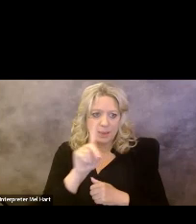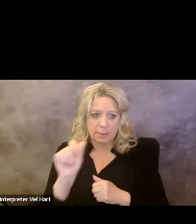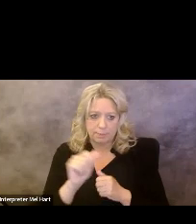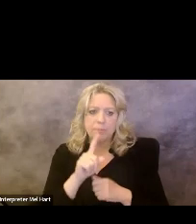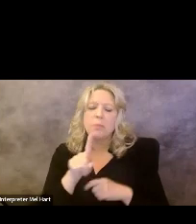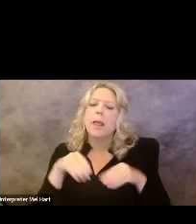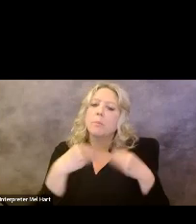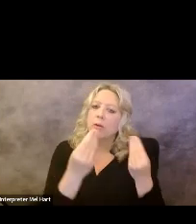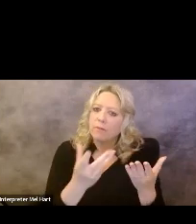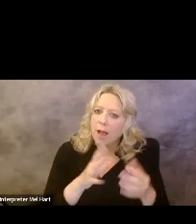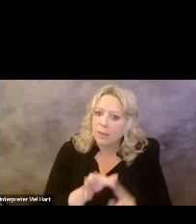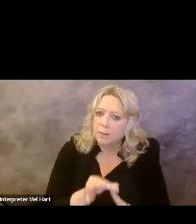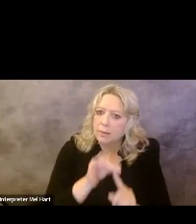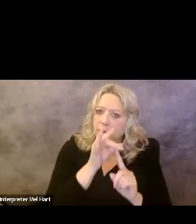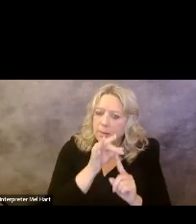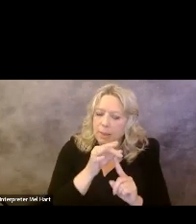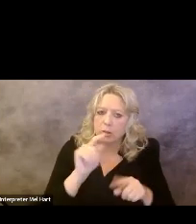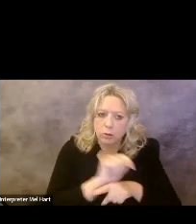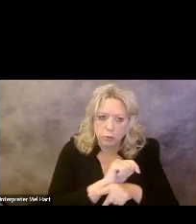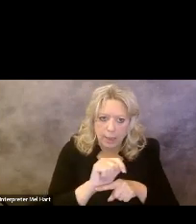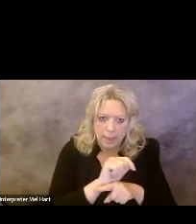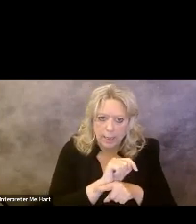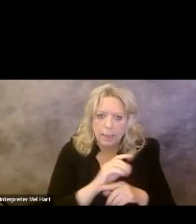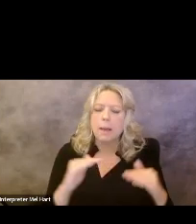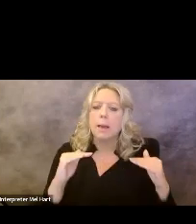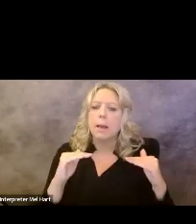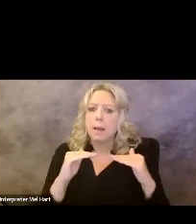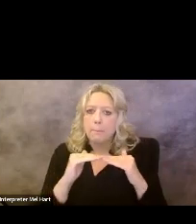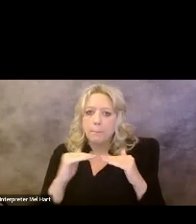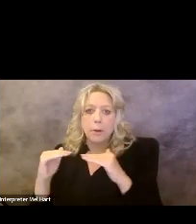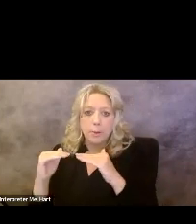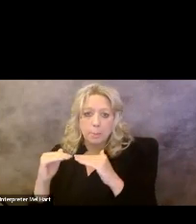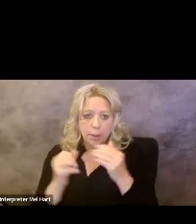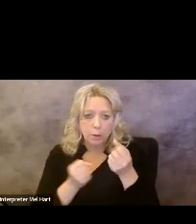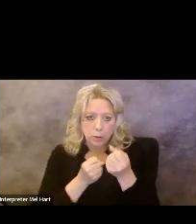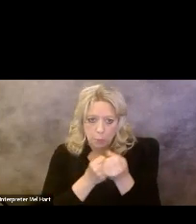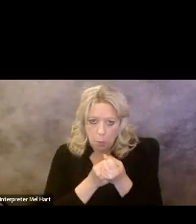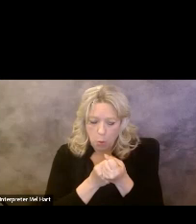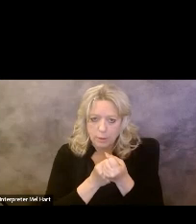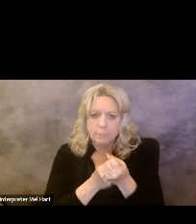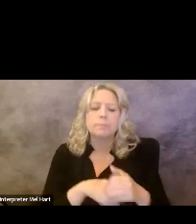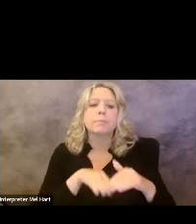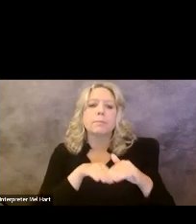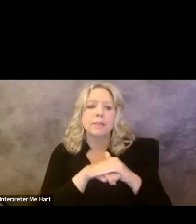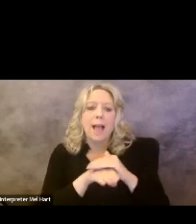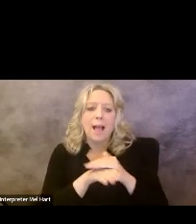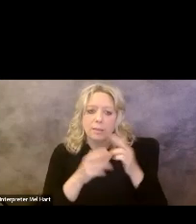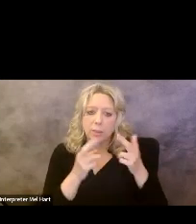acceso a información y recursos, están ayudando a los padres a comprender mejor